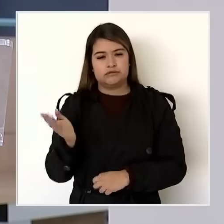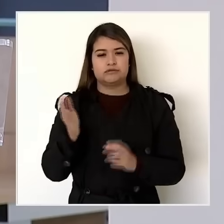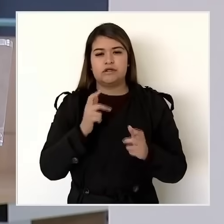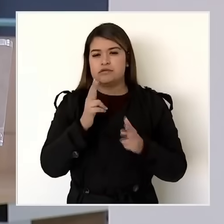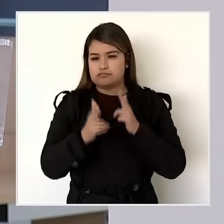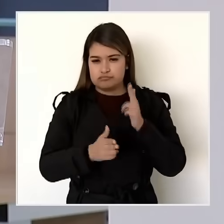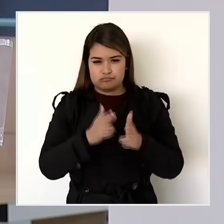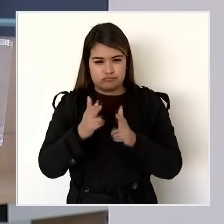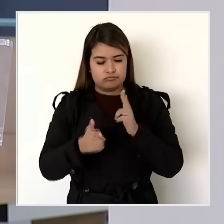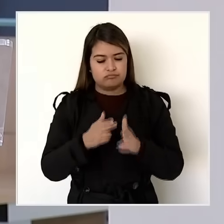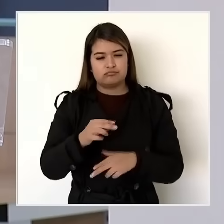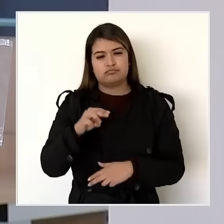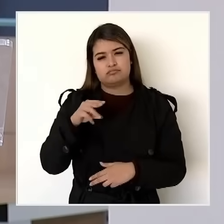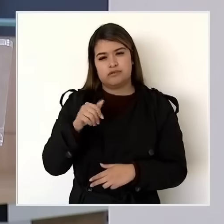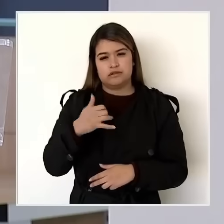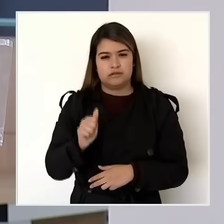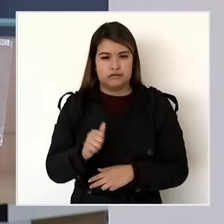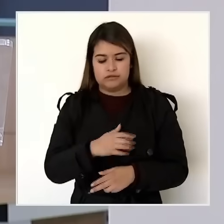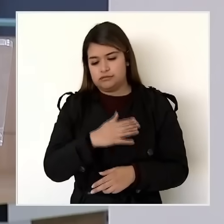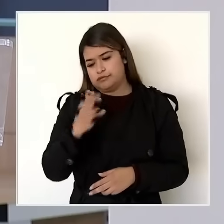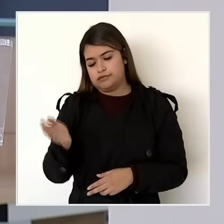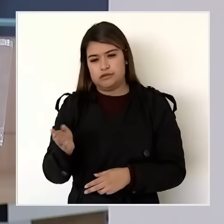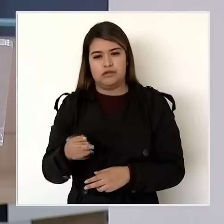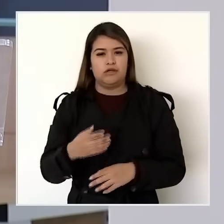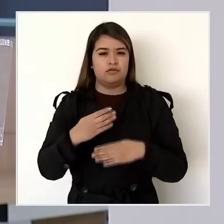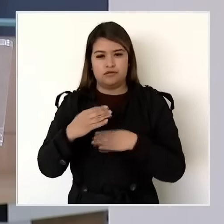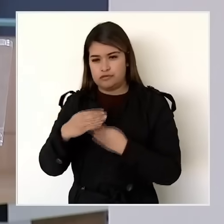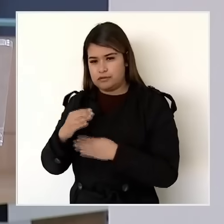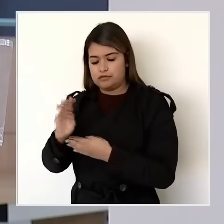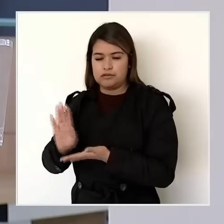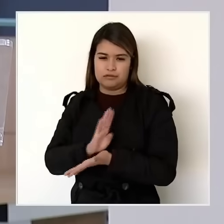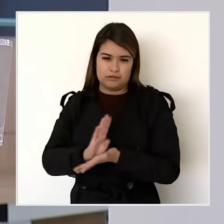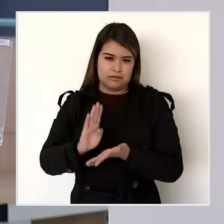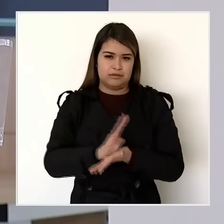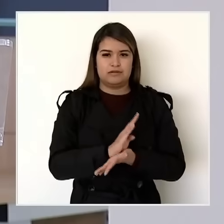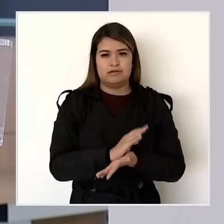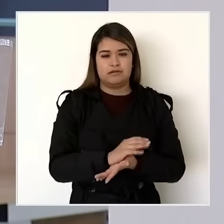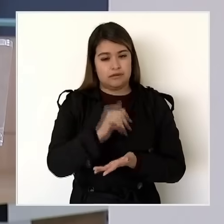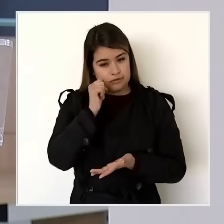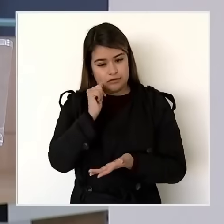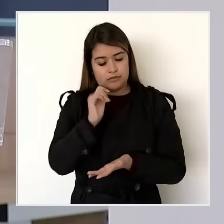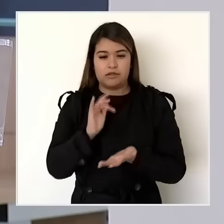como los bancos del Bienestar. y ahora nos están ayudando también a seguir construyendo